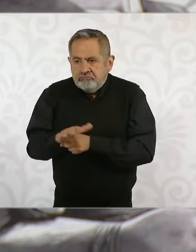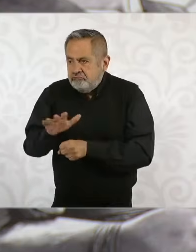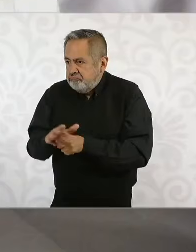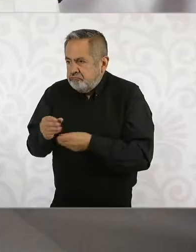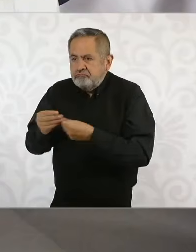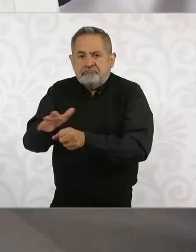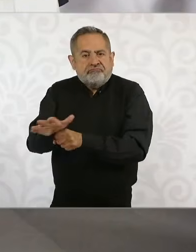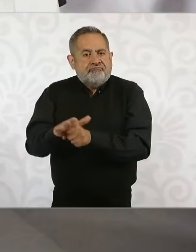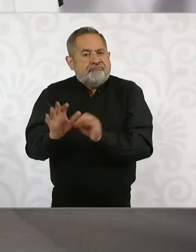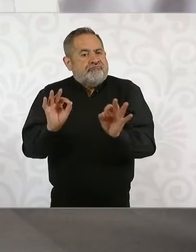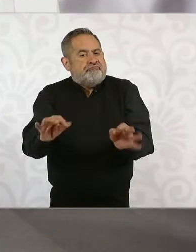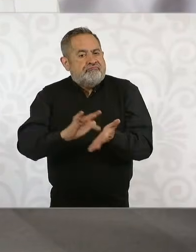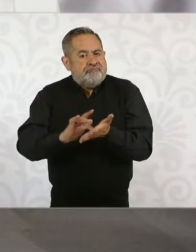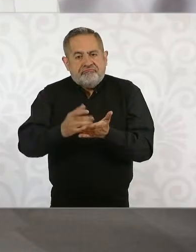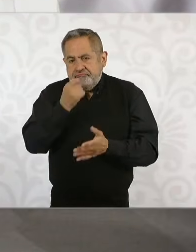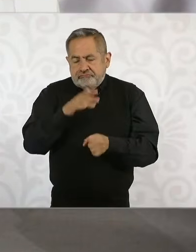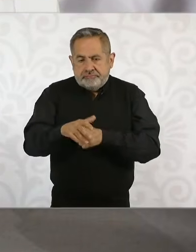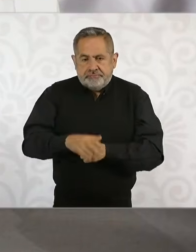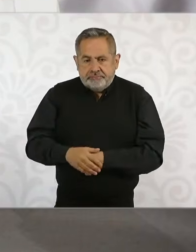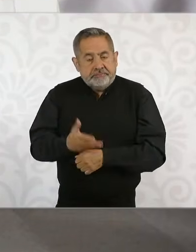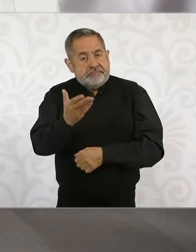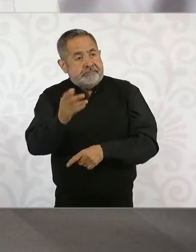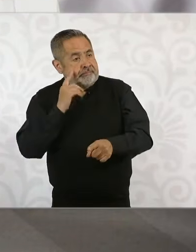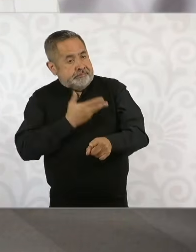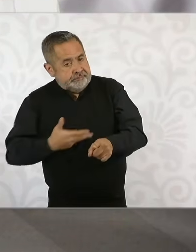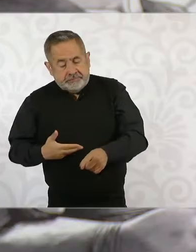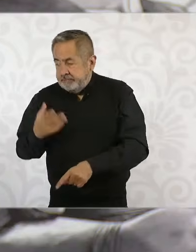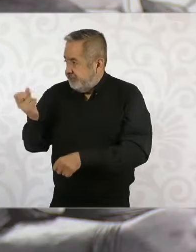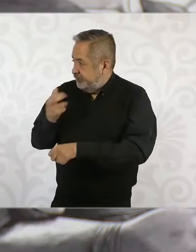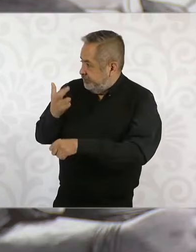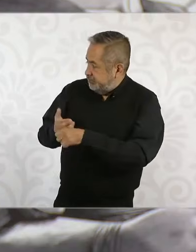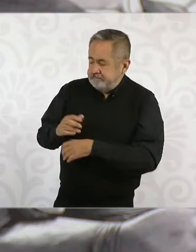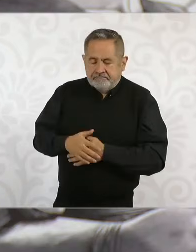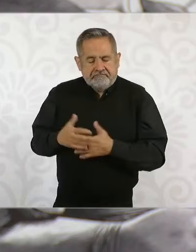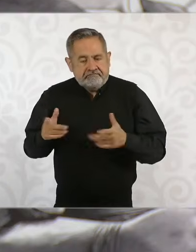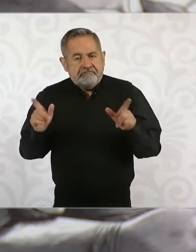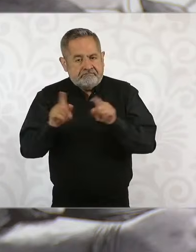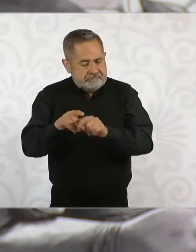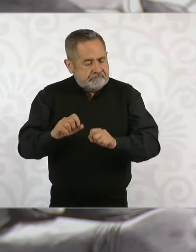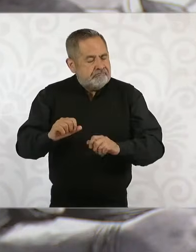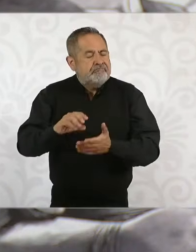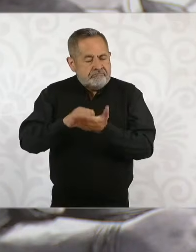Señora presidenta, secretario, subsecretario, no me resta más que ratificar ante ustedes y ante